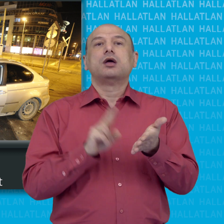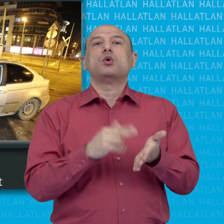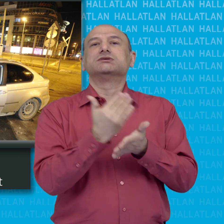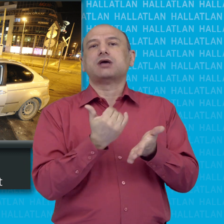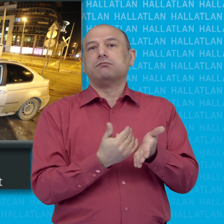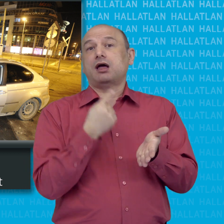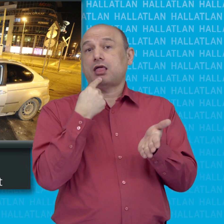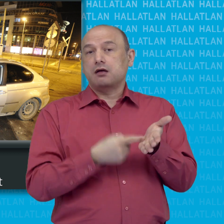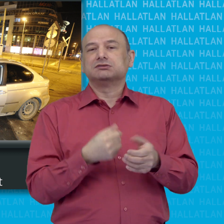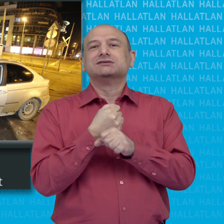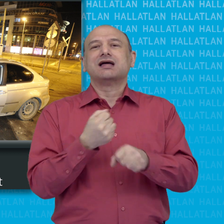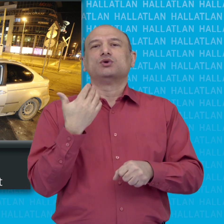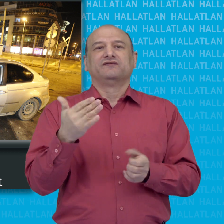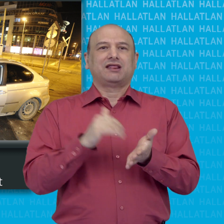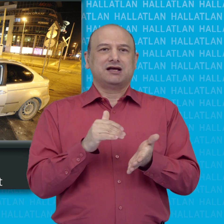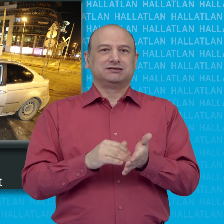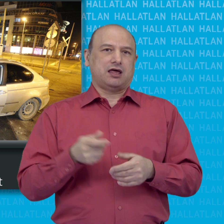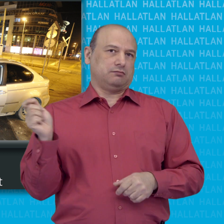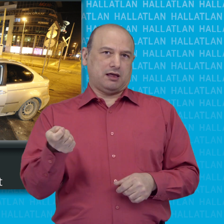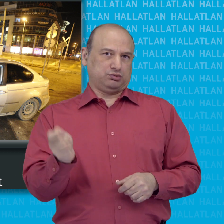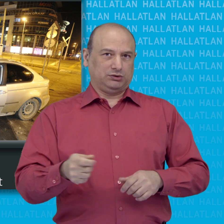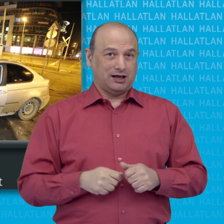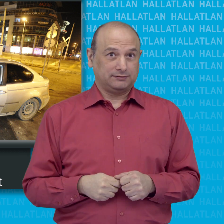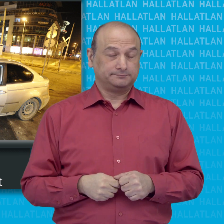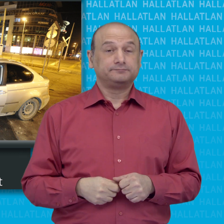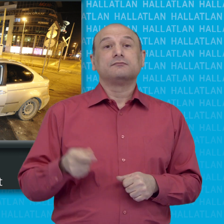a hatályos jogszabály szerint legfeljebb 150 ezer forintos bírsággal sújtható.